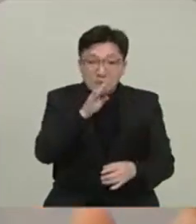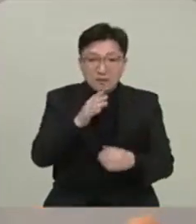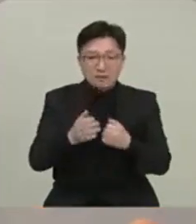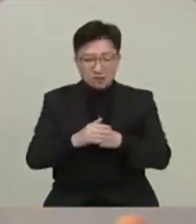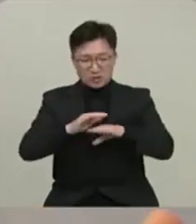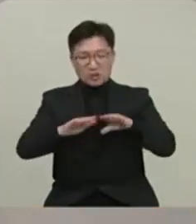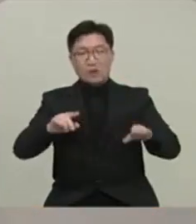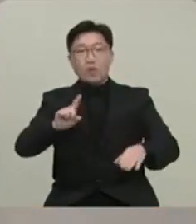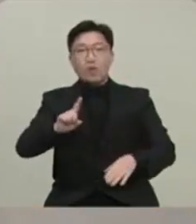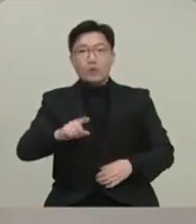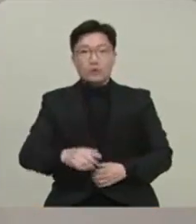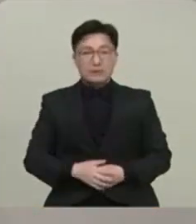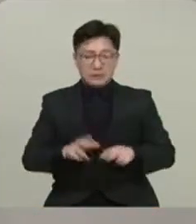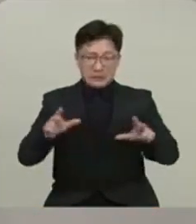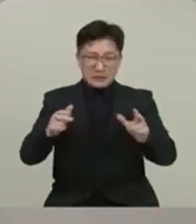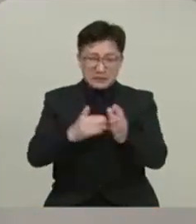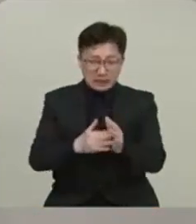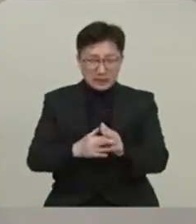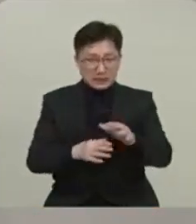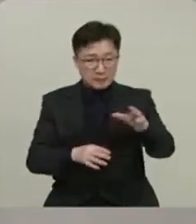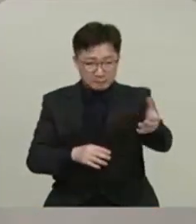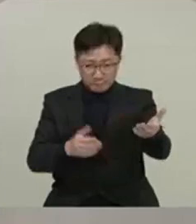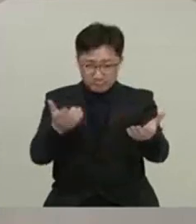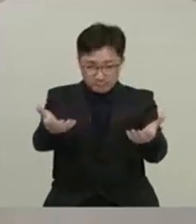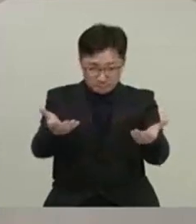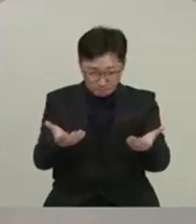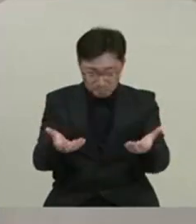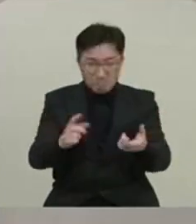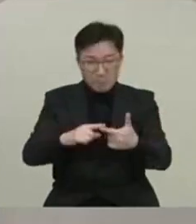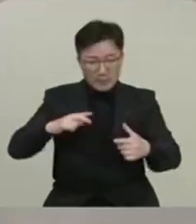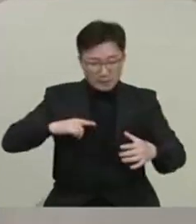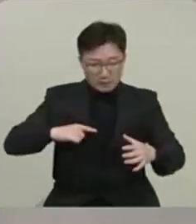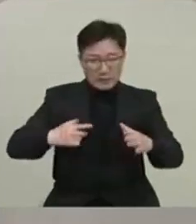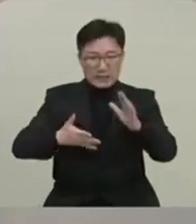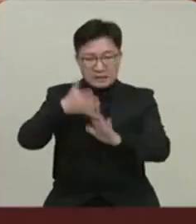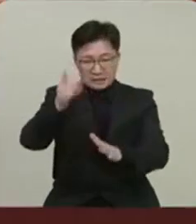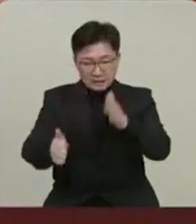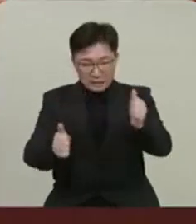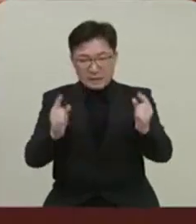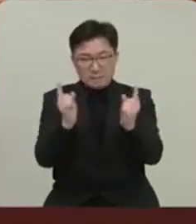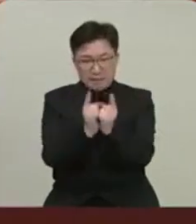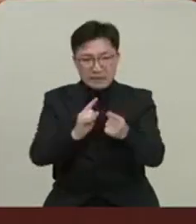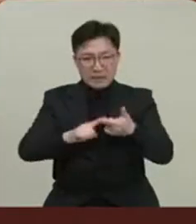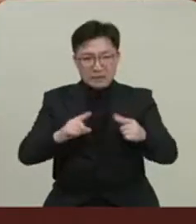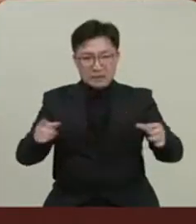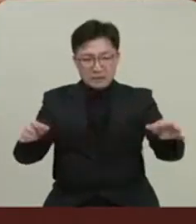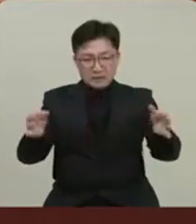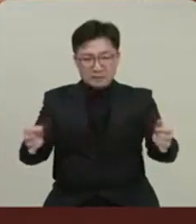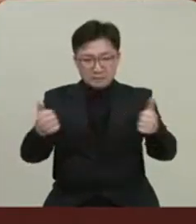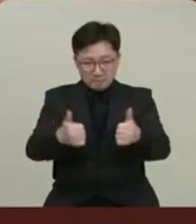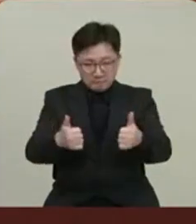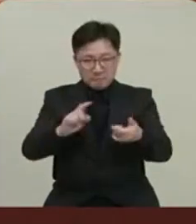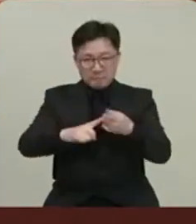김관영 지사는 그동안 두 지자체 시장과 시의장들을 직접 만나 열심히 중재해왔다고 항변했습니다.